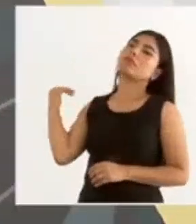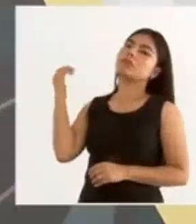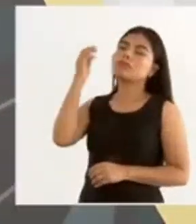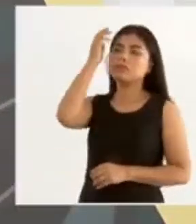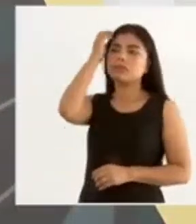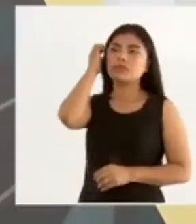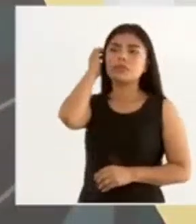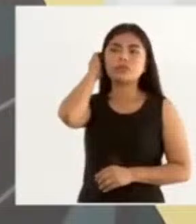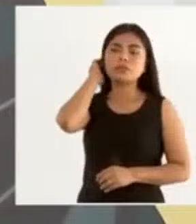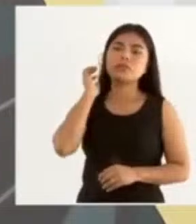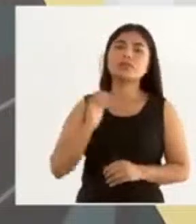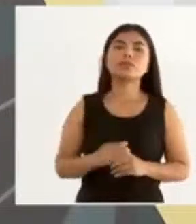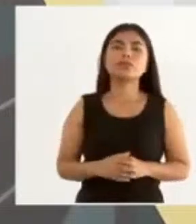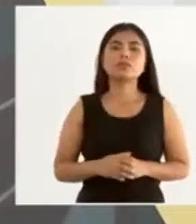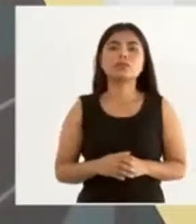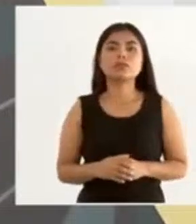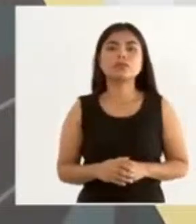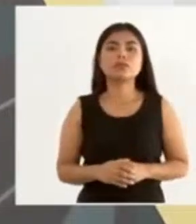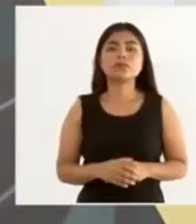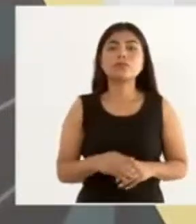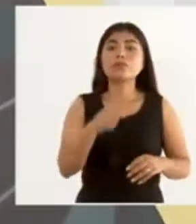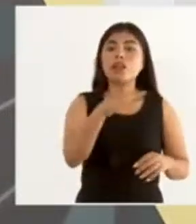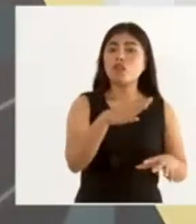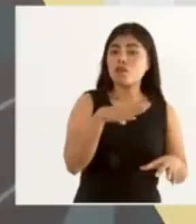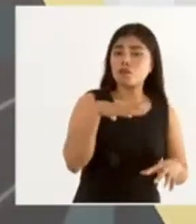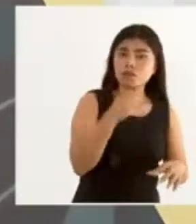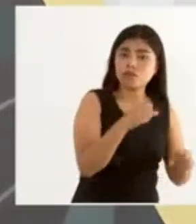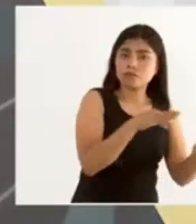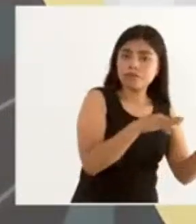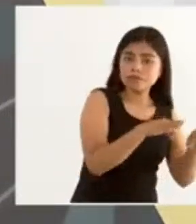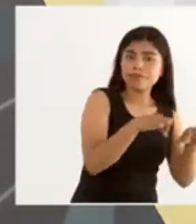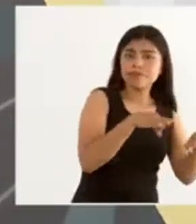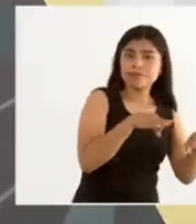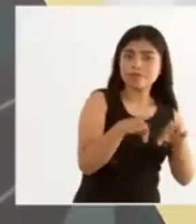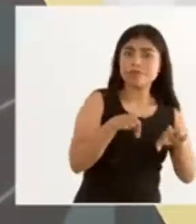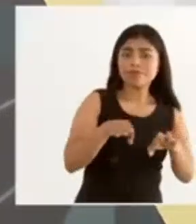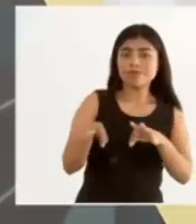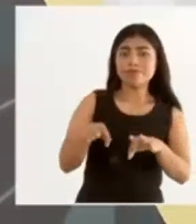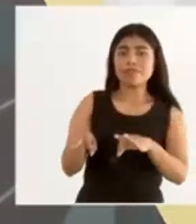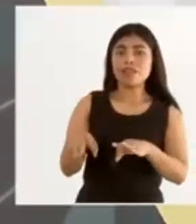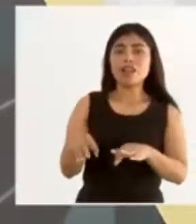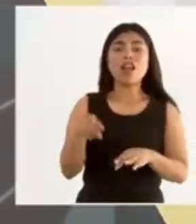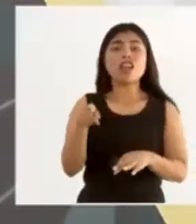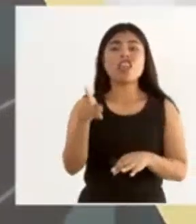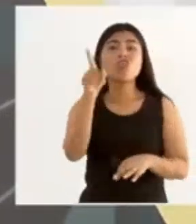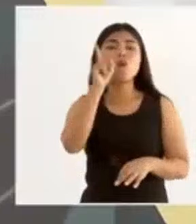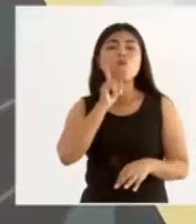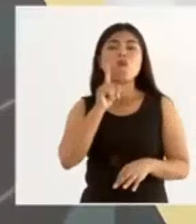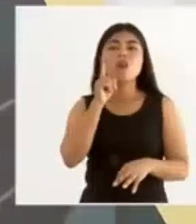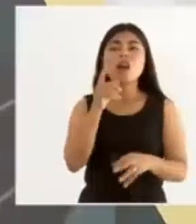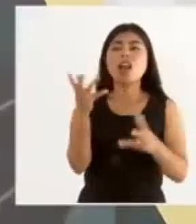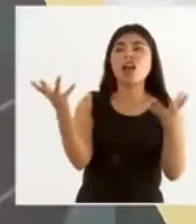El trabajo del hogar ese que luego nadie reconoce y que es muy complejo,